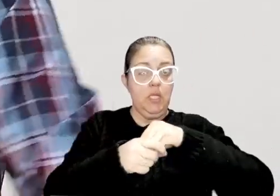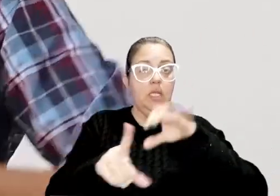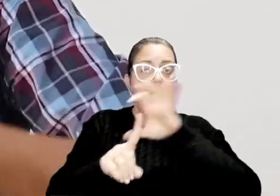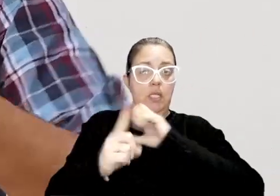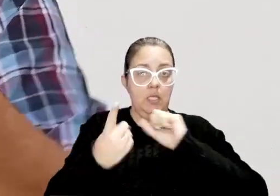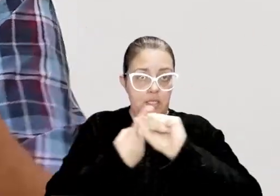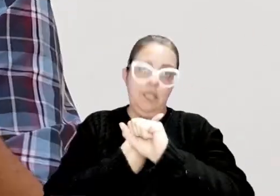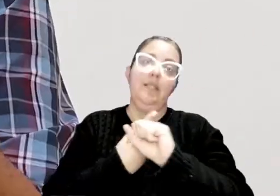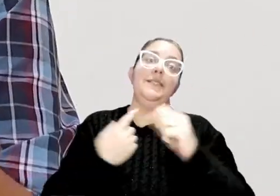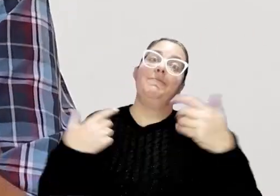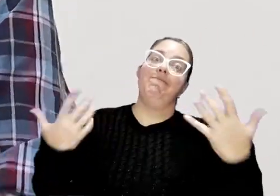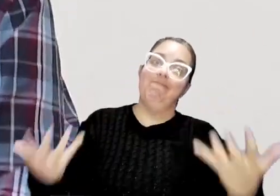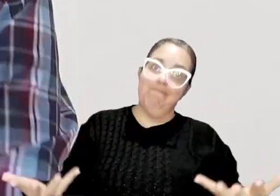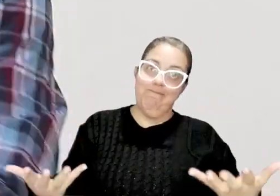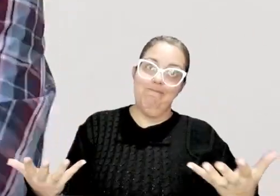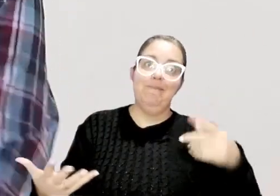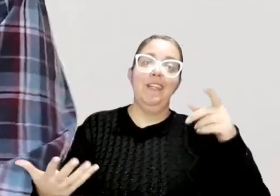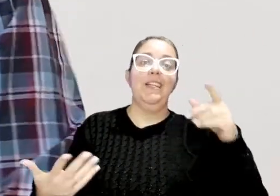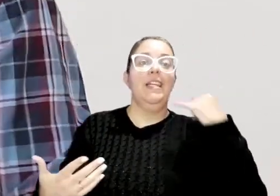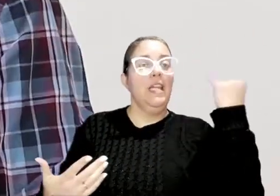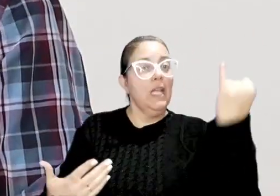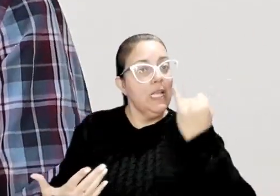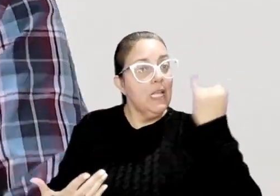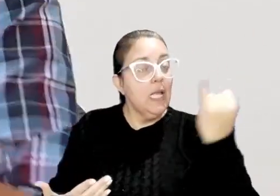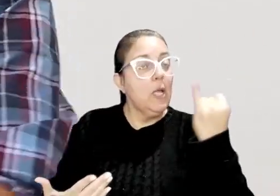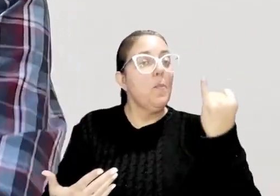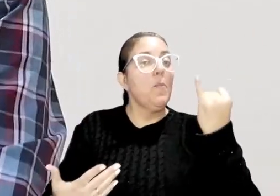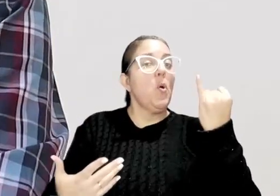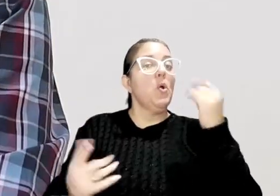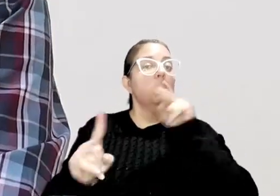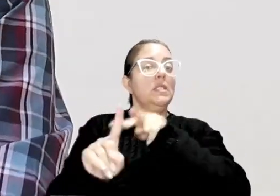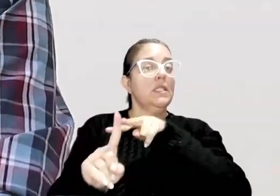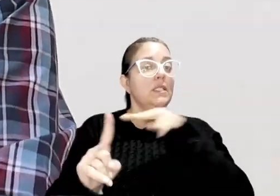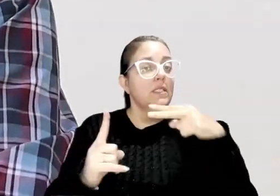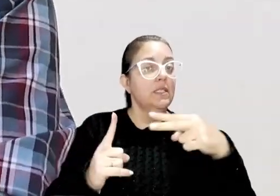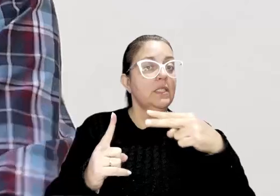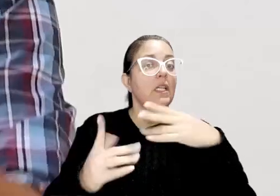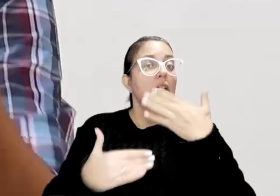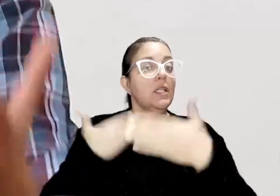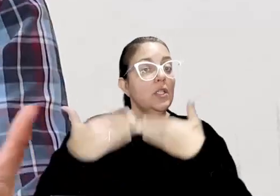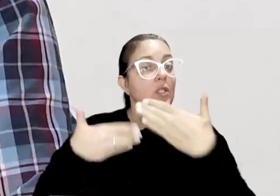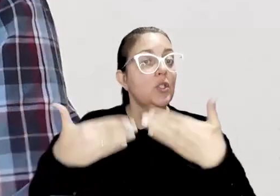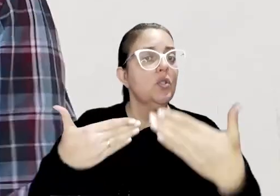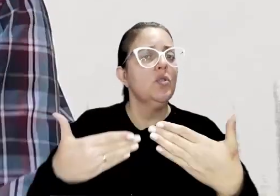processos eh robustos de participação p pública de identificação de partes afetadas de partes